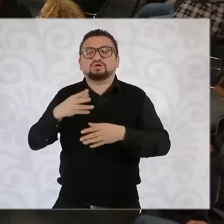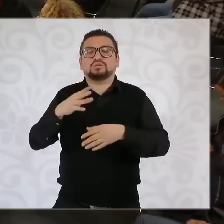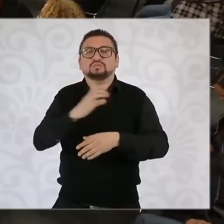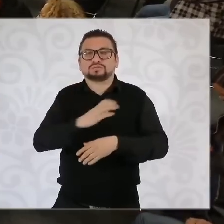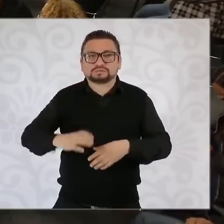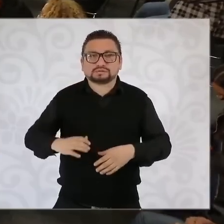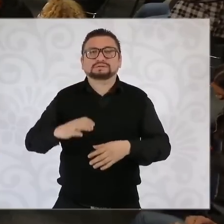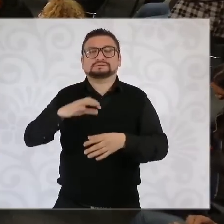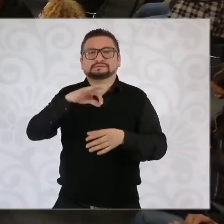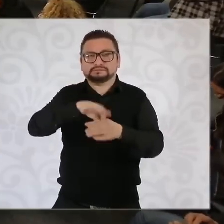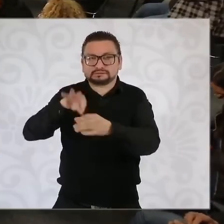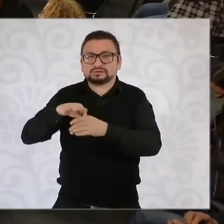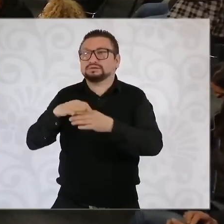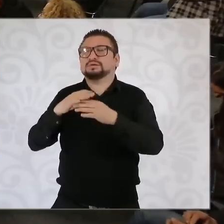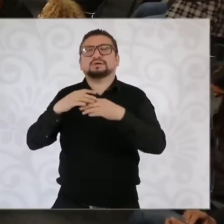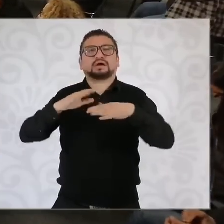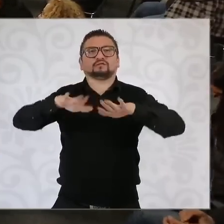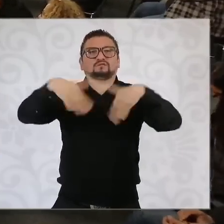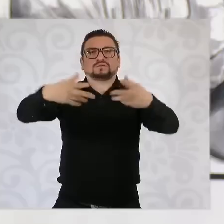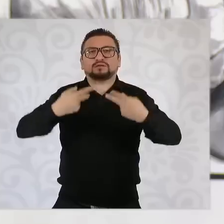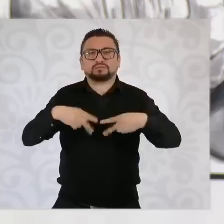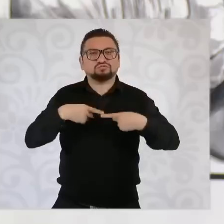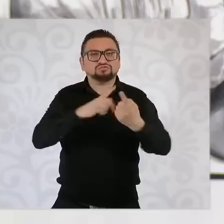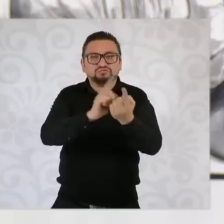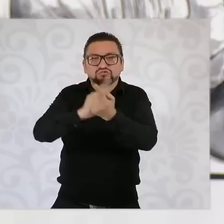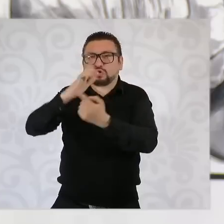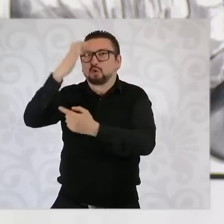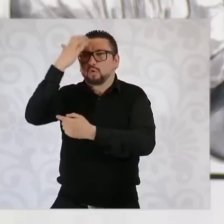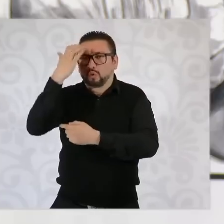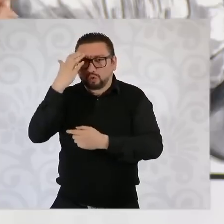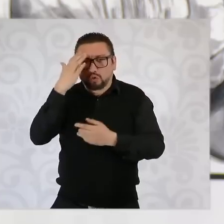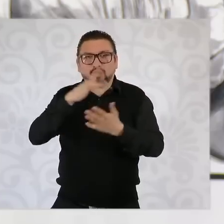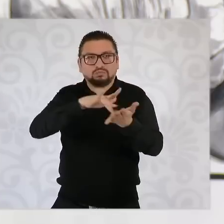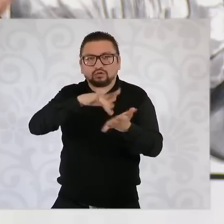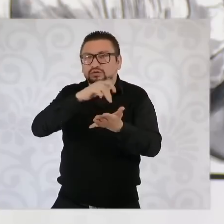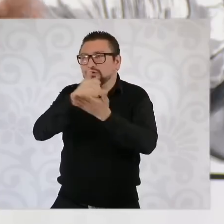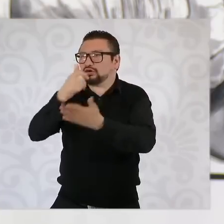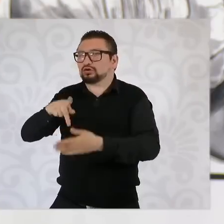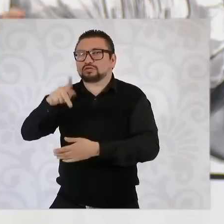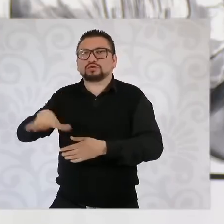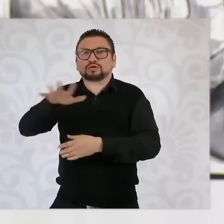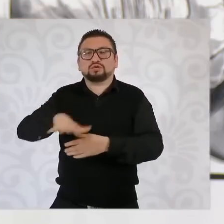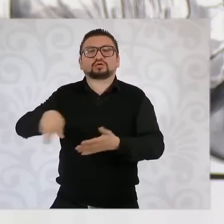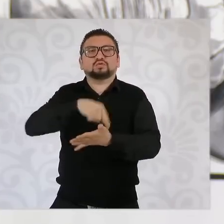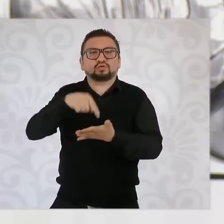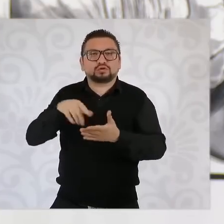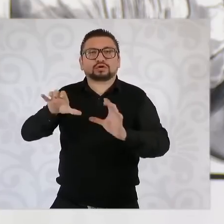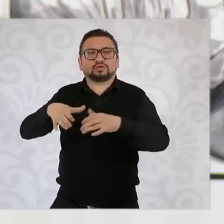a recorrer las calles que se vayan a recorrer los poblados los ejidos las comunidades a ganar